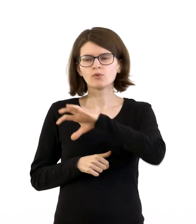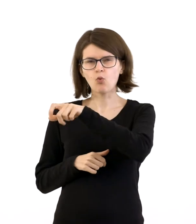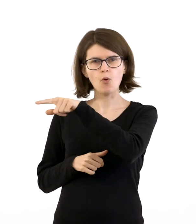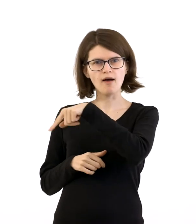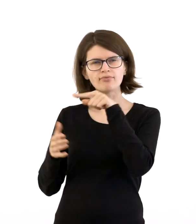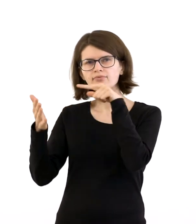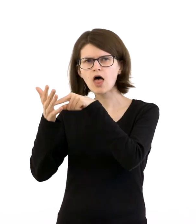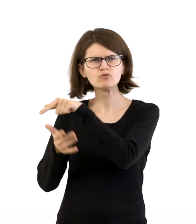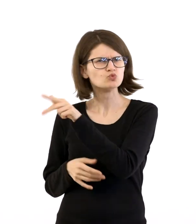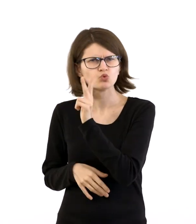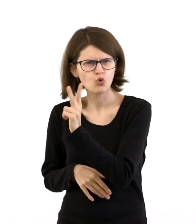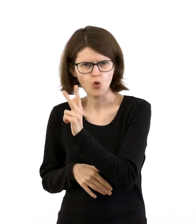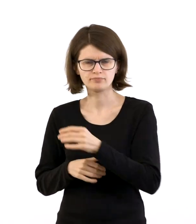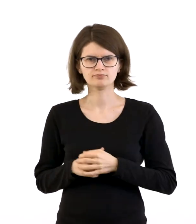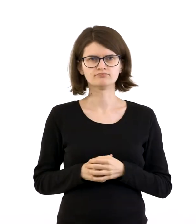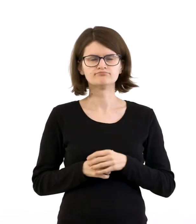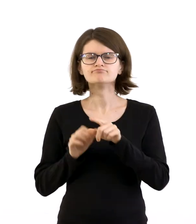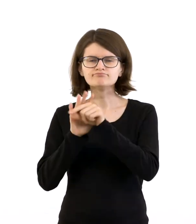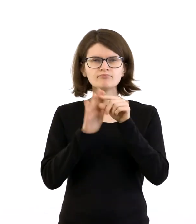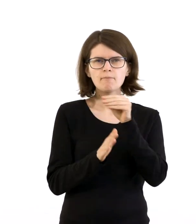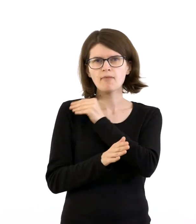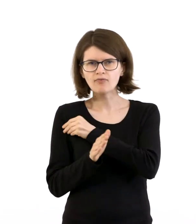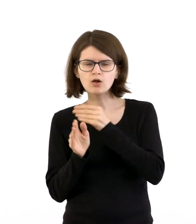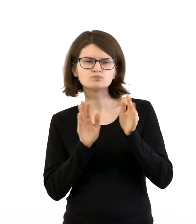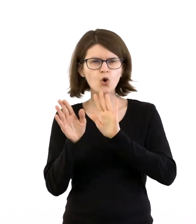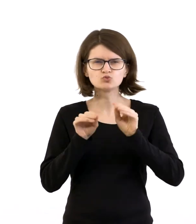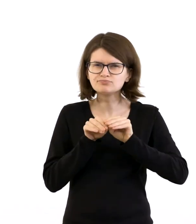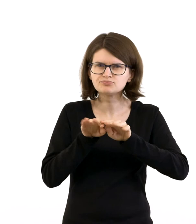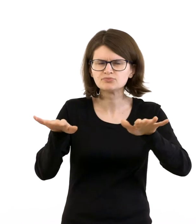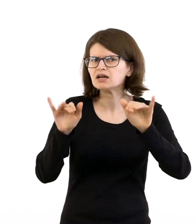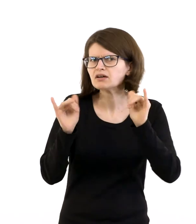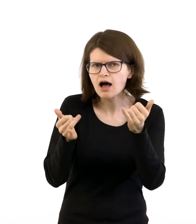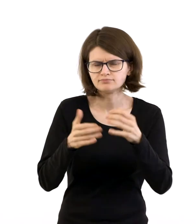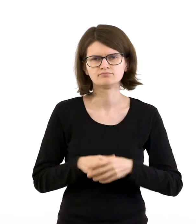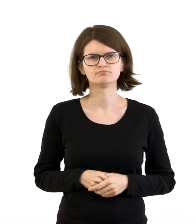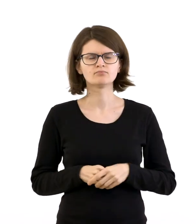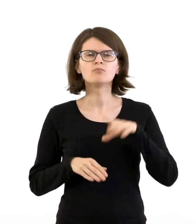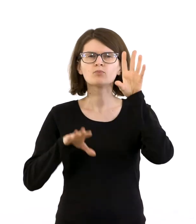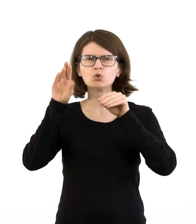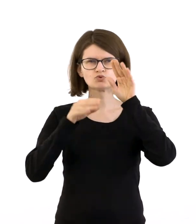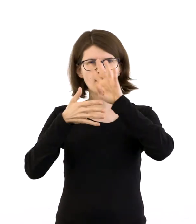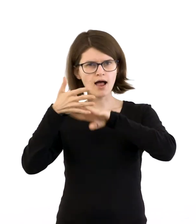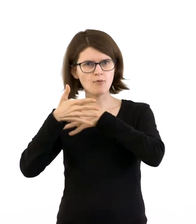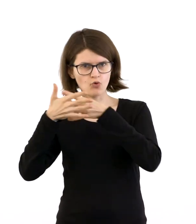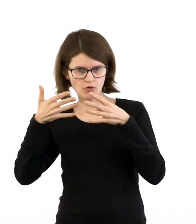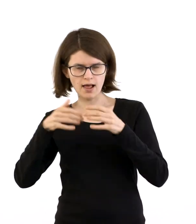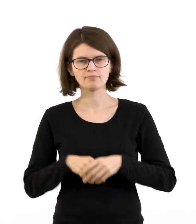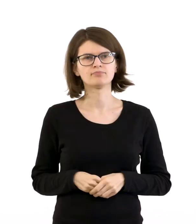grupie docelowej; wybranych narzędziach i kanałach; budżecie i harmonogramie;